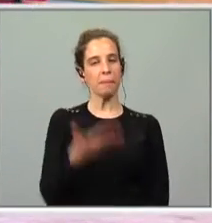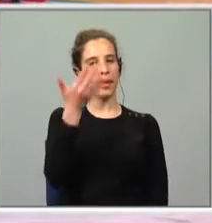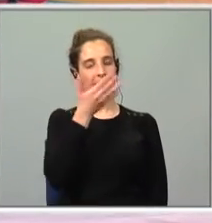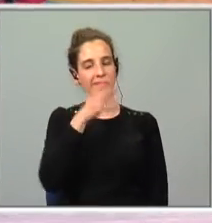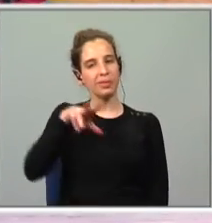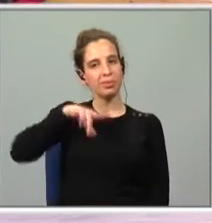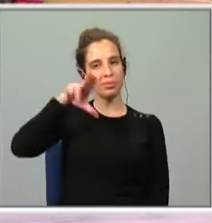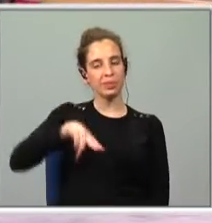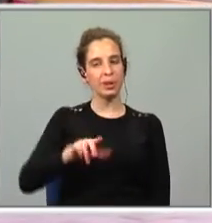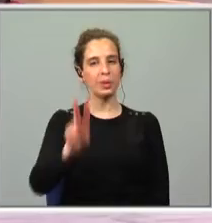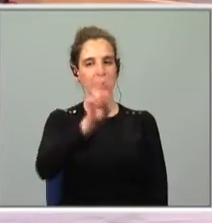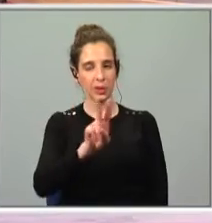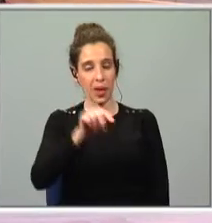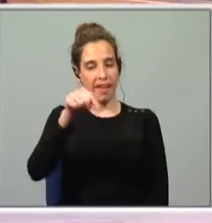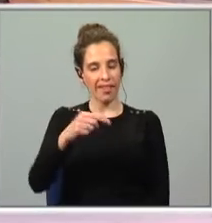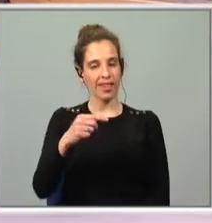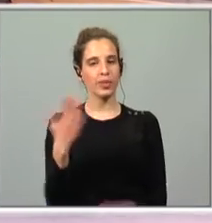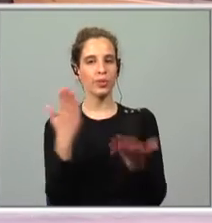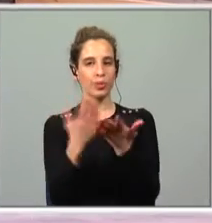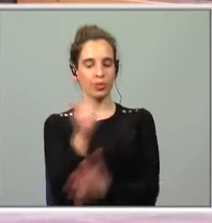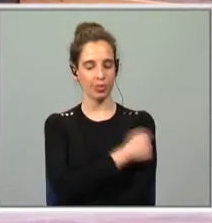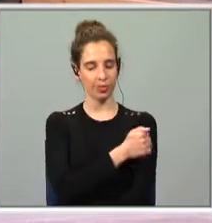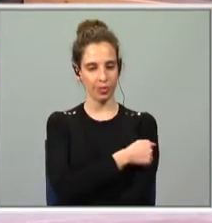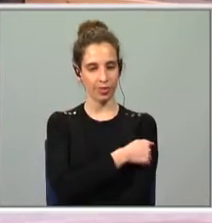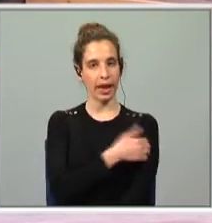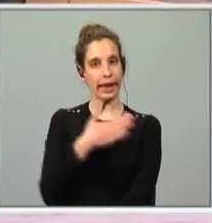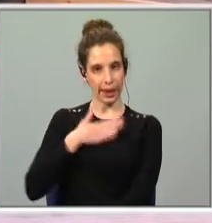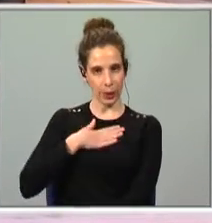bloco de português para segundo ano aqui no nosso estudo em casa eu sou a 葡萄牙第二年在這裡封鎖在我們的家庭學習中，我是